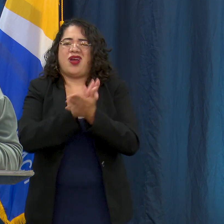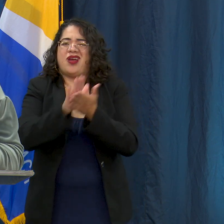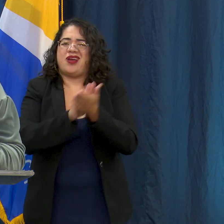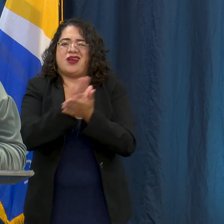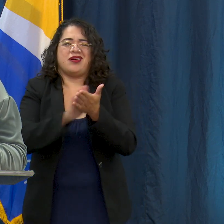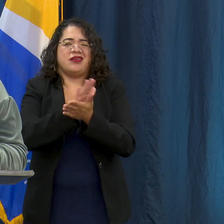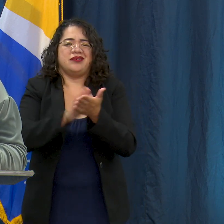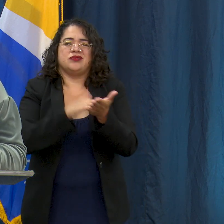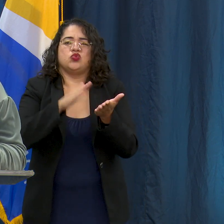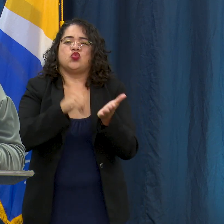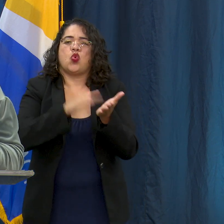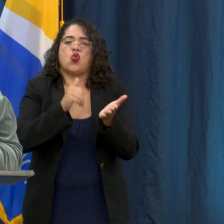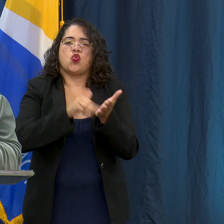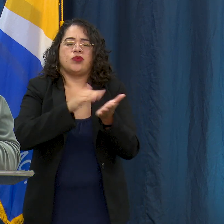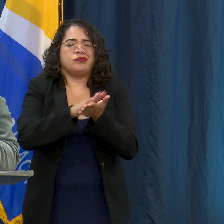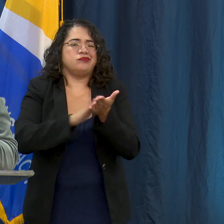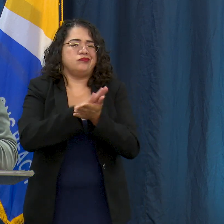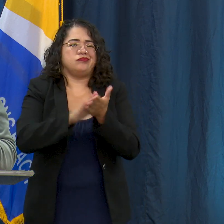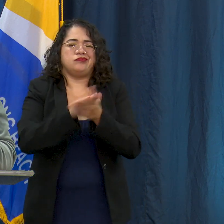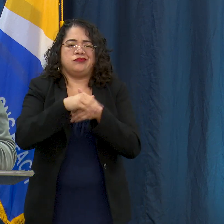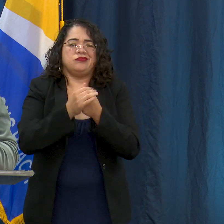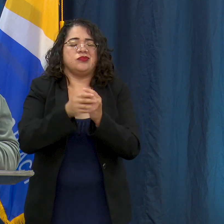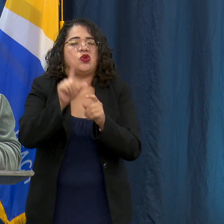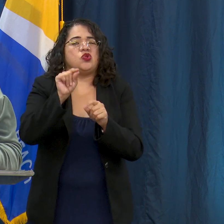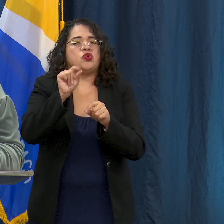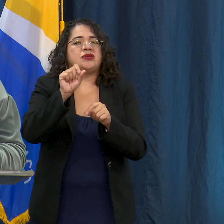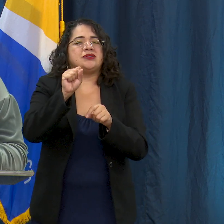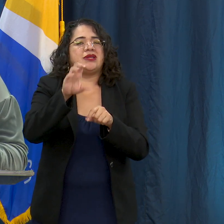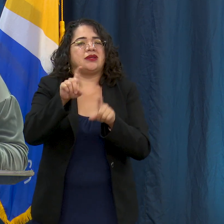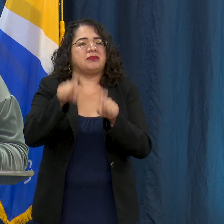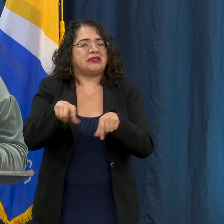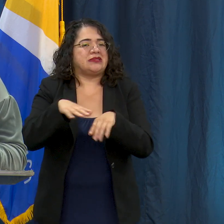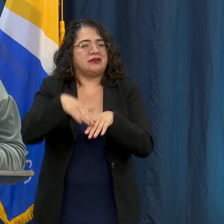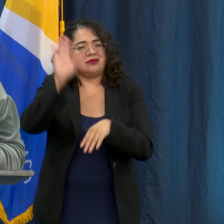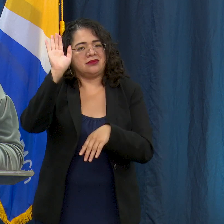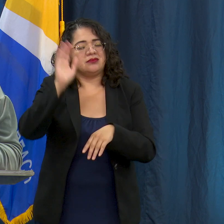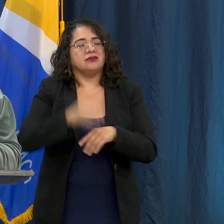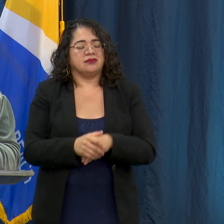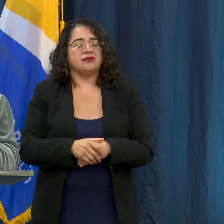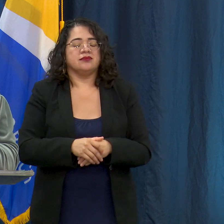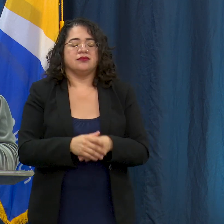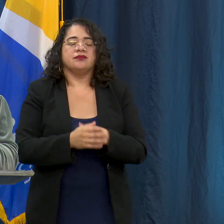manos con ha Bondurant al menos veinte segundos para entregar de comida para